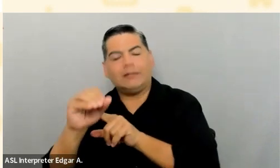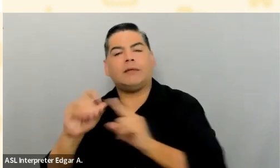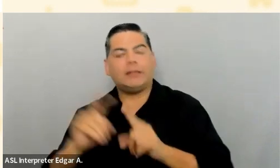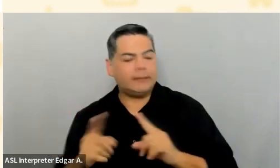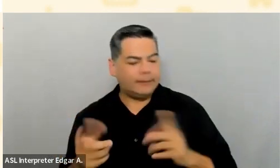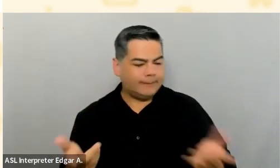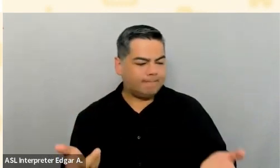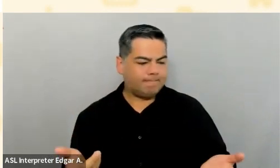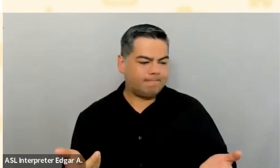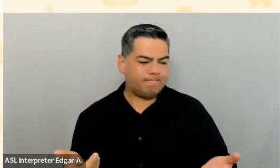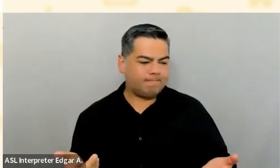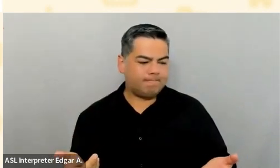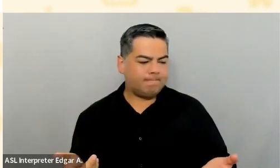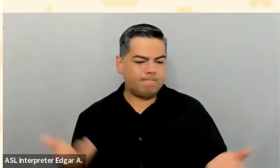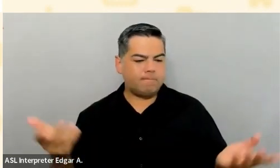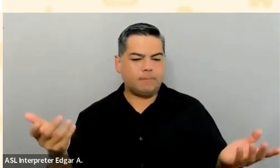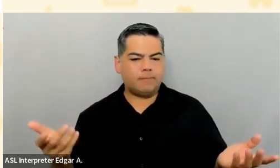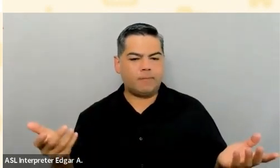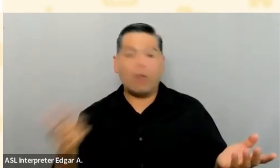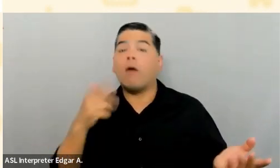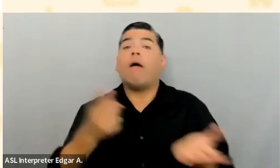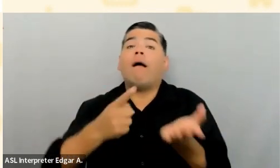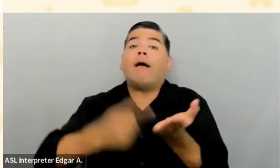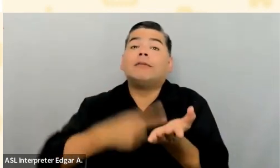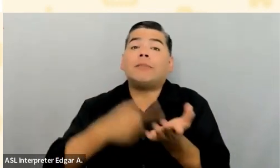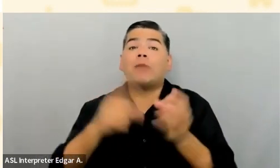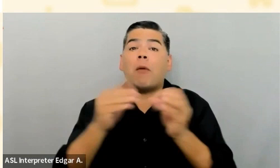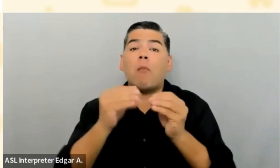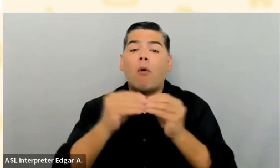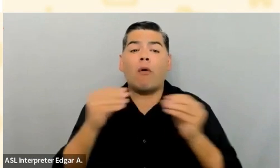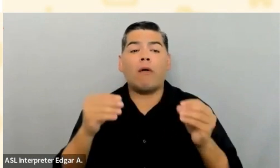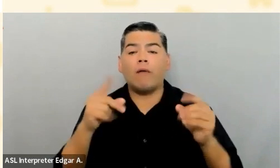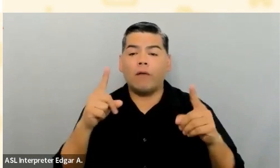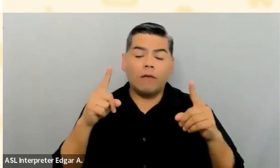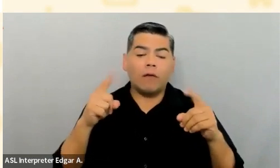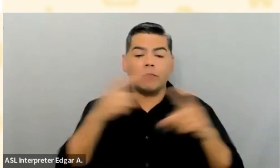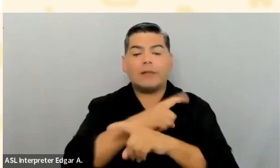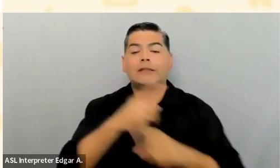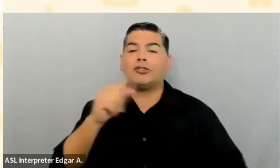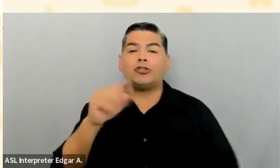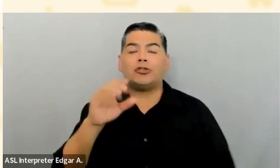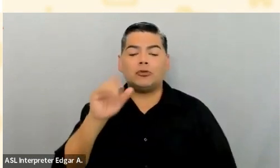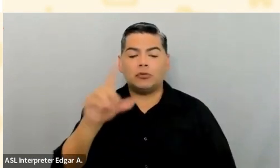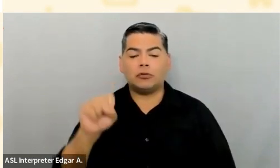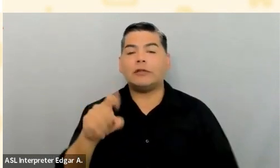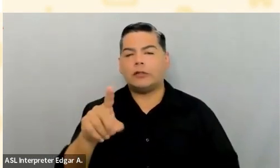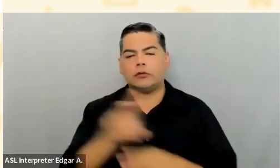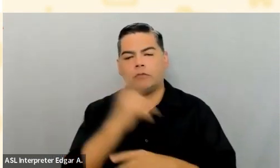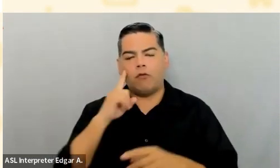o, a veces, herramientas más complicadas que se utilizan para producir un sitio web.